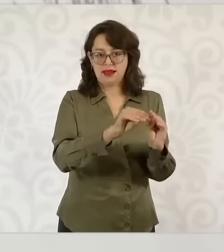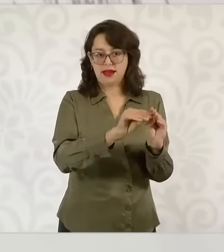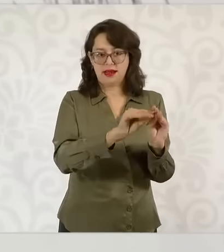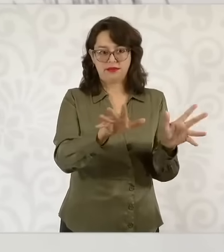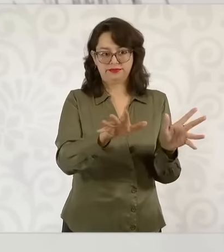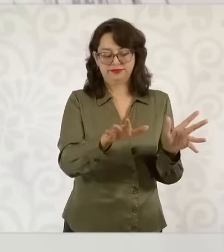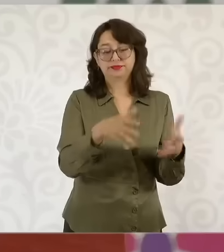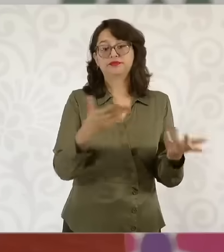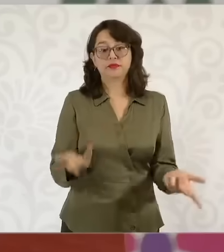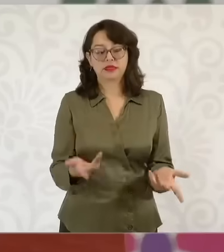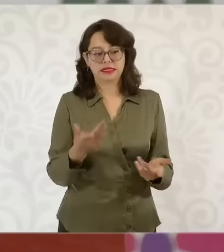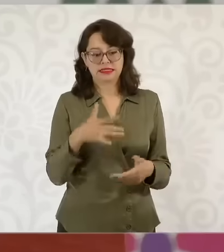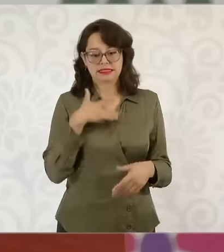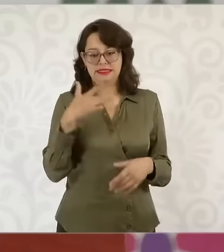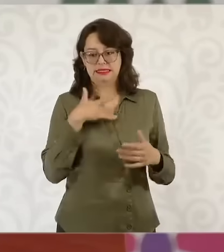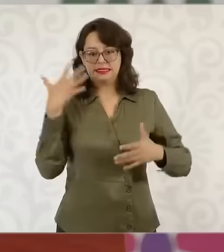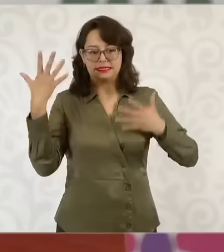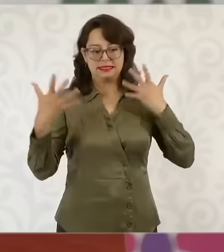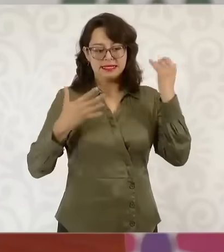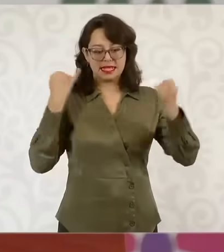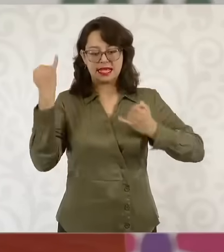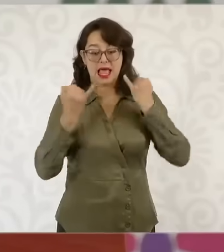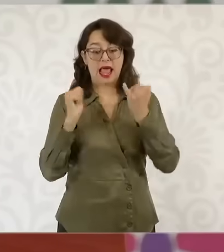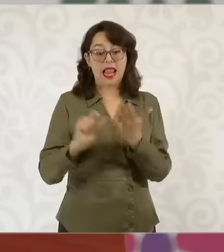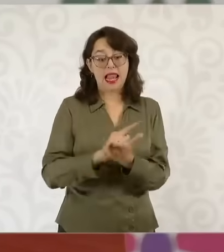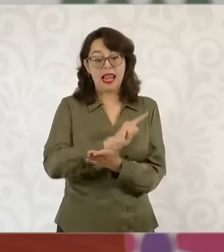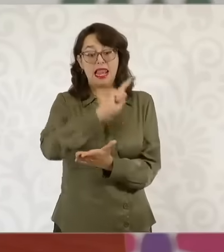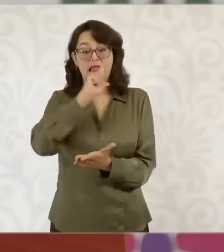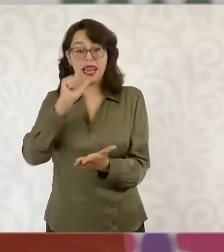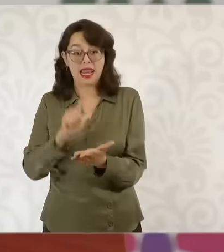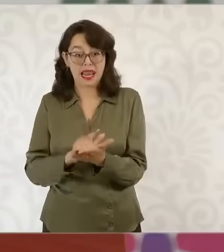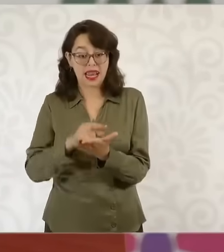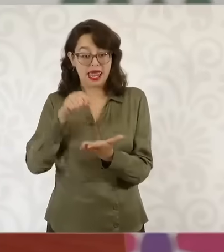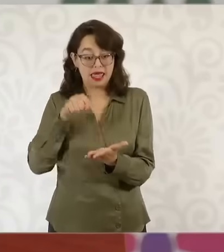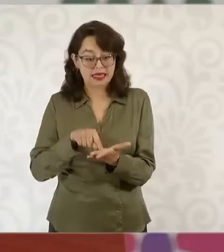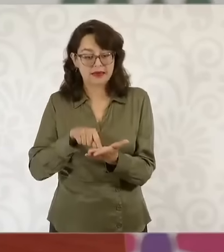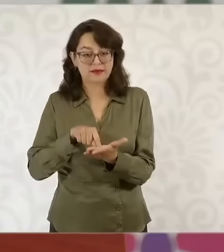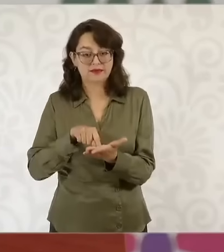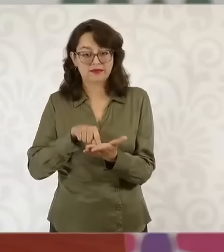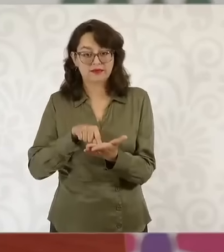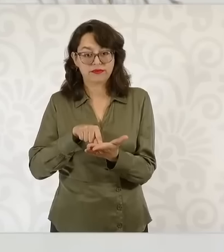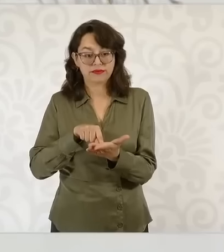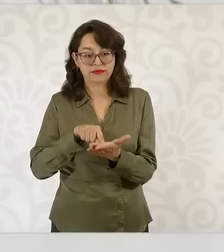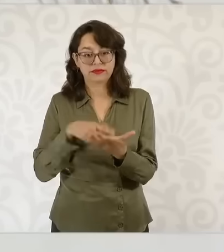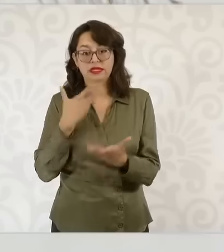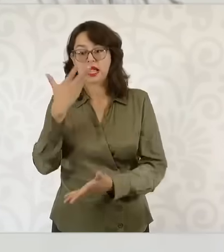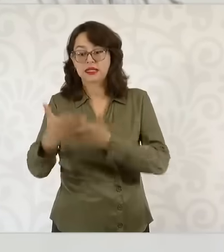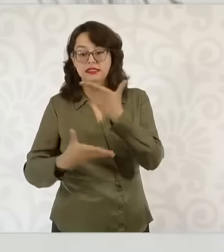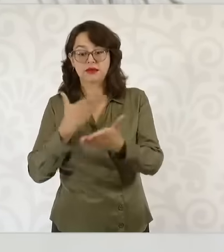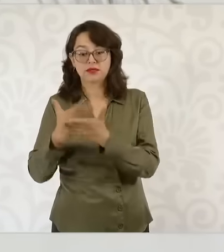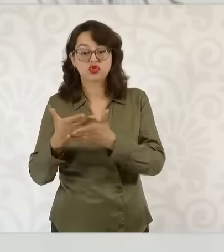eléctrica, pusieron un artículo que decía, "Lo que no es servicio público es lo siguiente." O sea, le